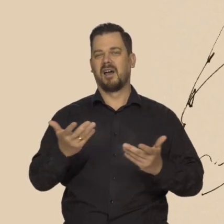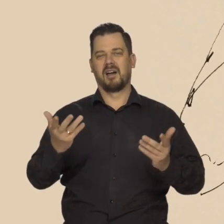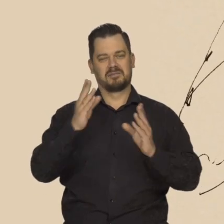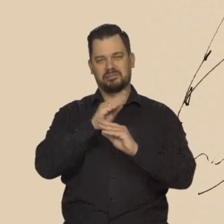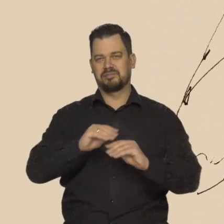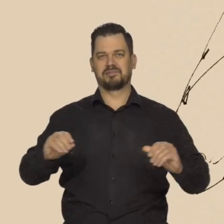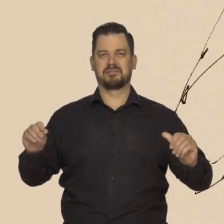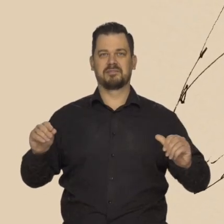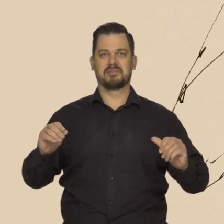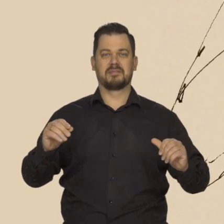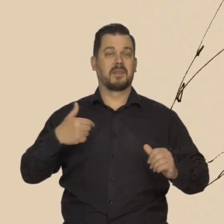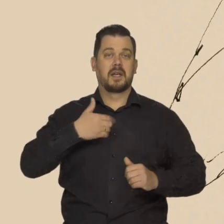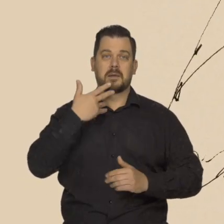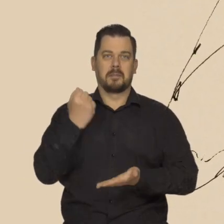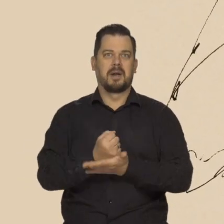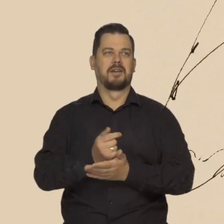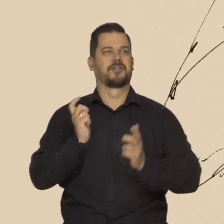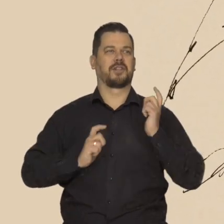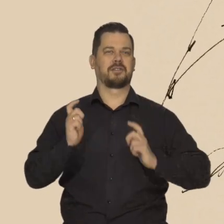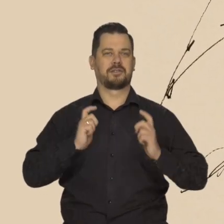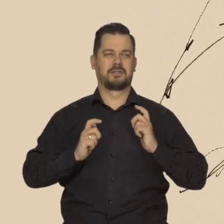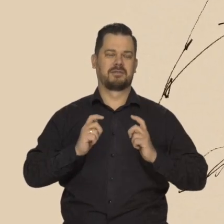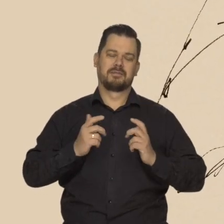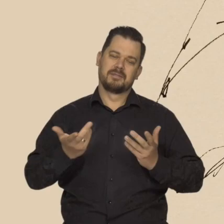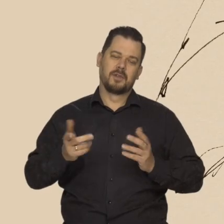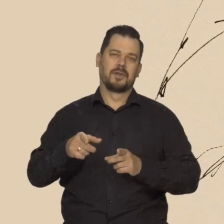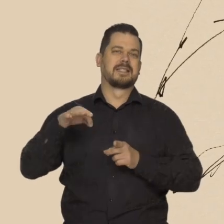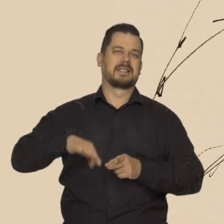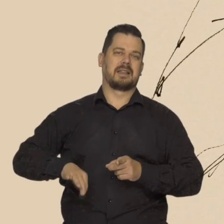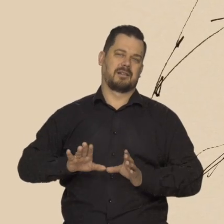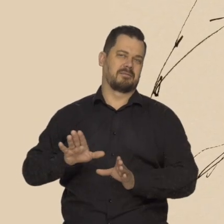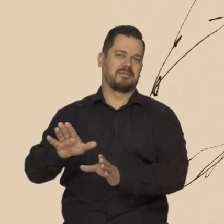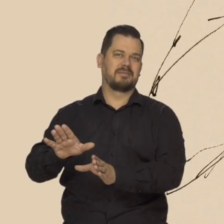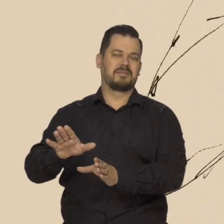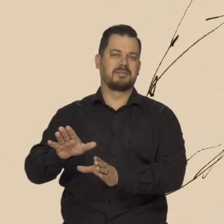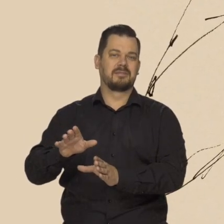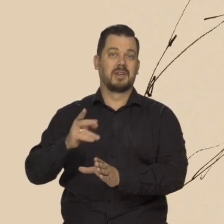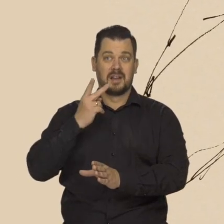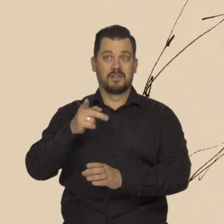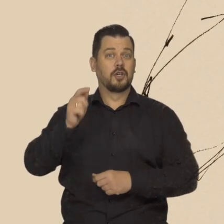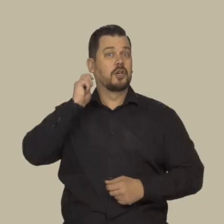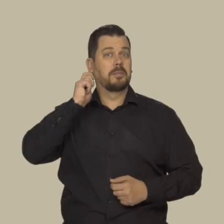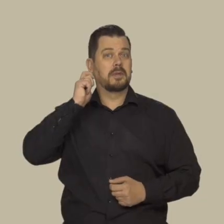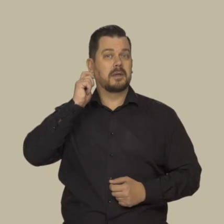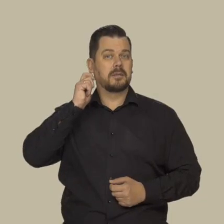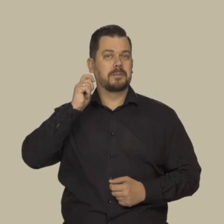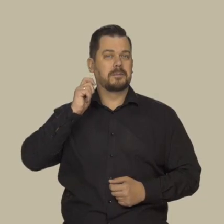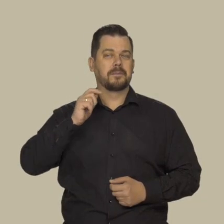Ale rychło ten ogień zgasł. Nie mam prawa się nim cieszyć – stwierdziła. Dlaczego? – spytałem. Widzisz tę kobietę?